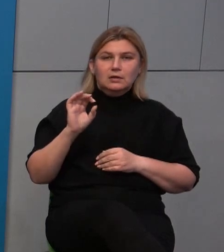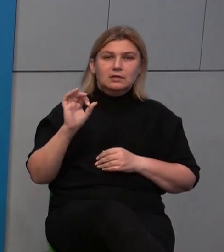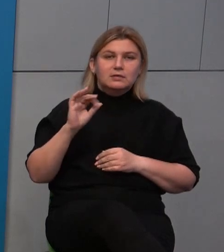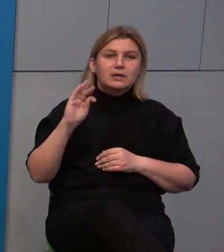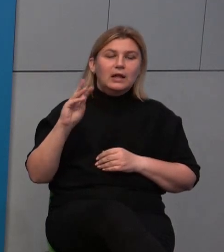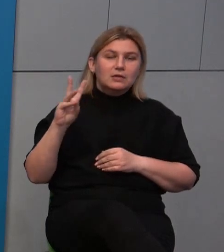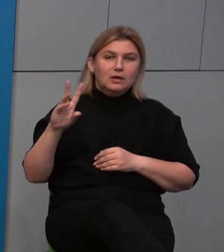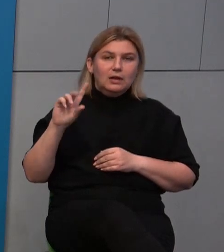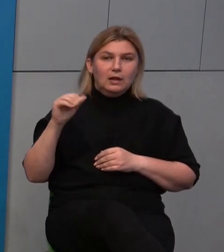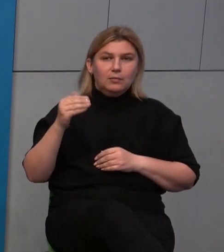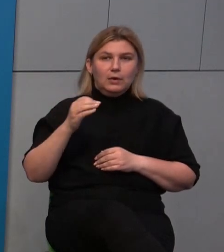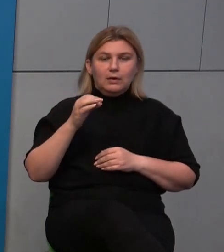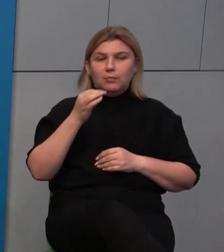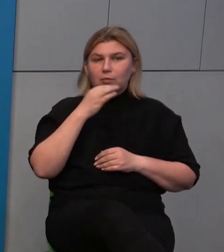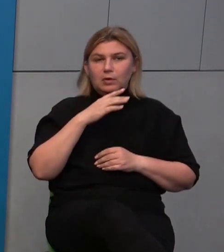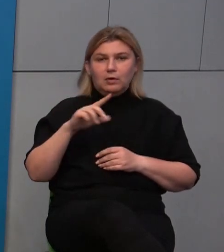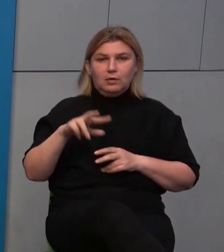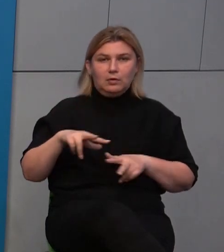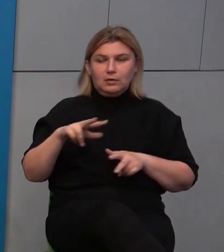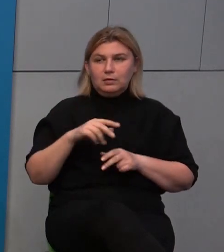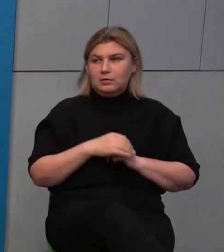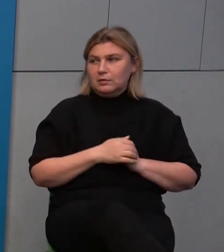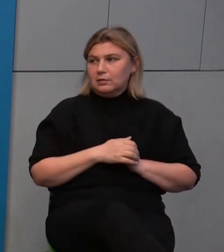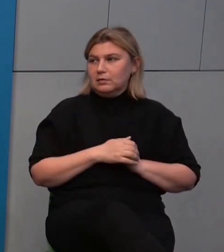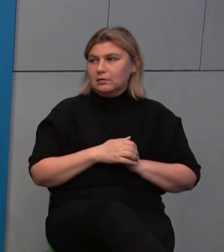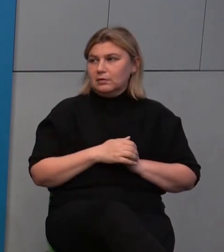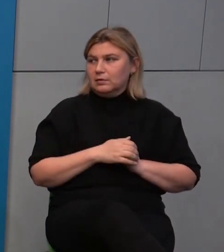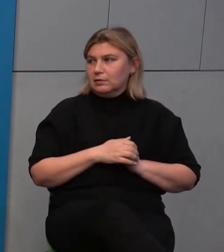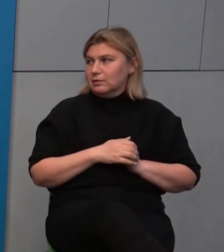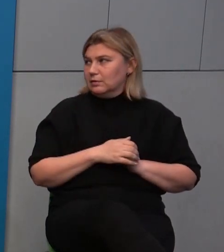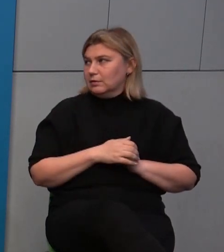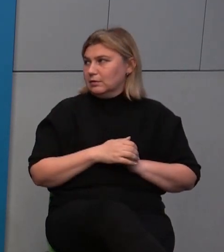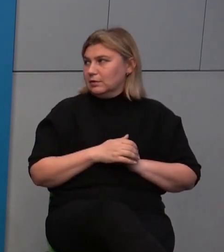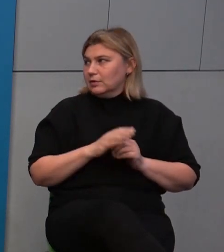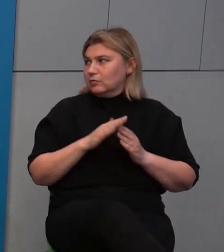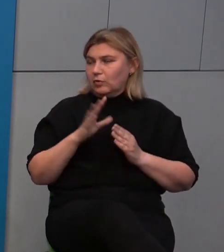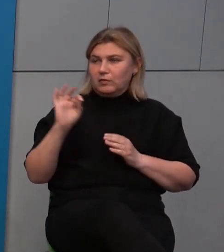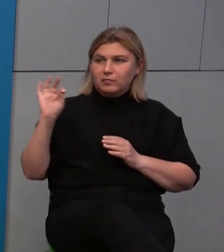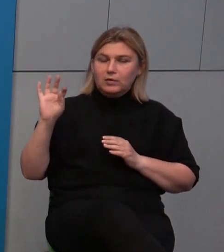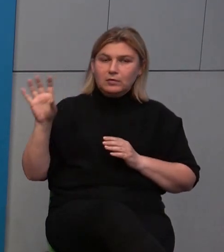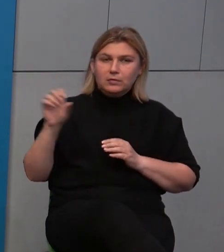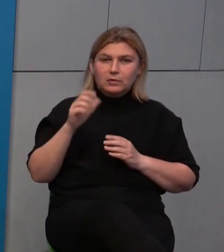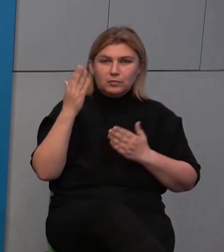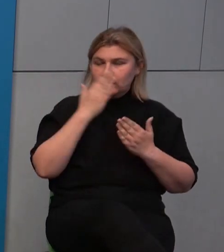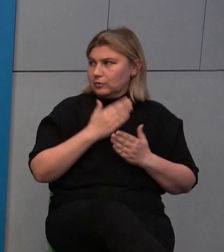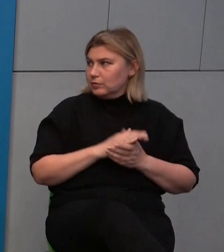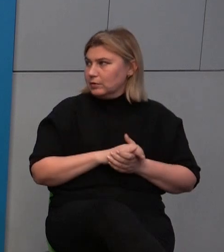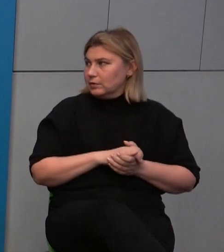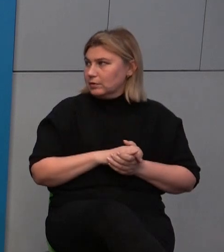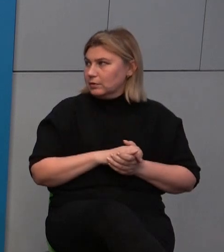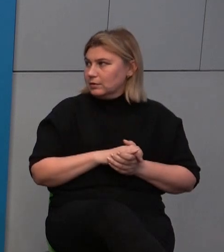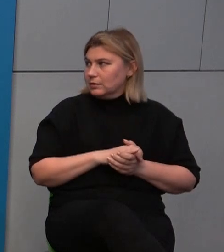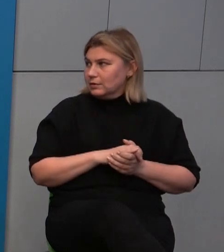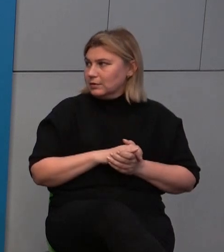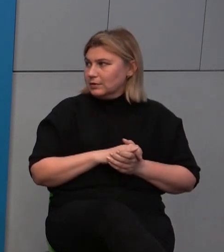i ta młodsza część rodziny odbiera pani książkę? Czy przeczytali w ogóle? Nie, no przeczytali.